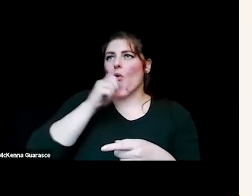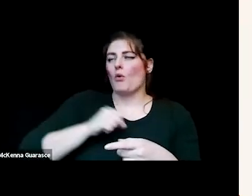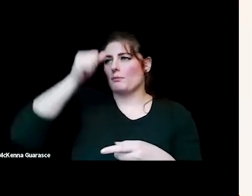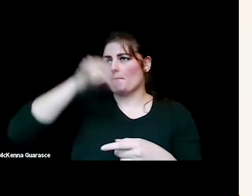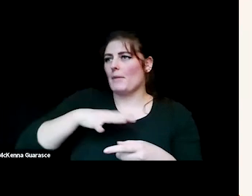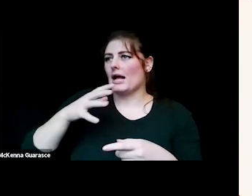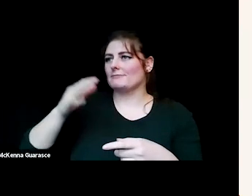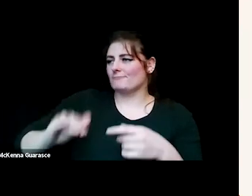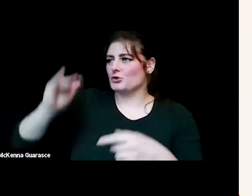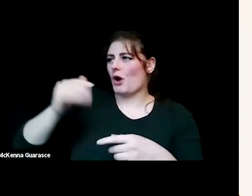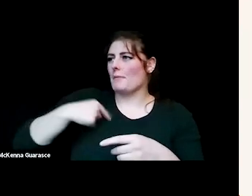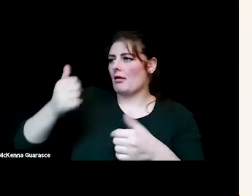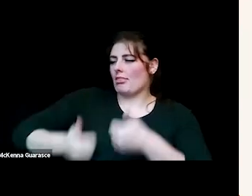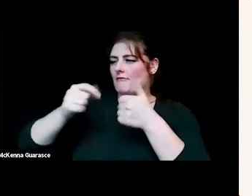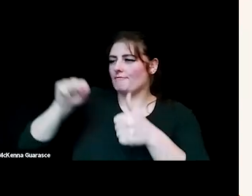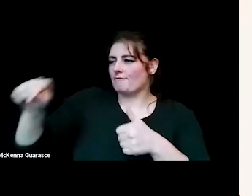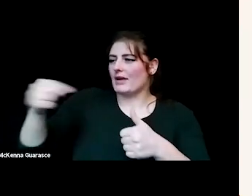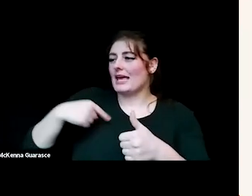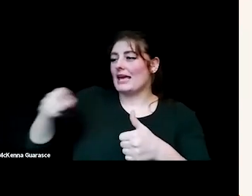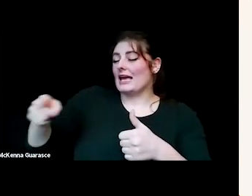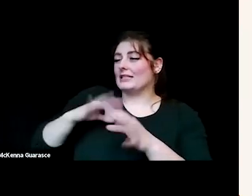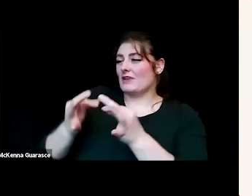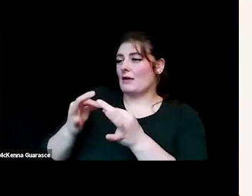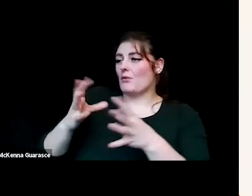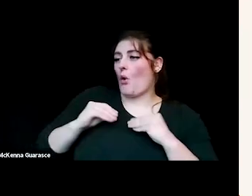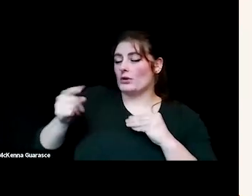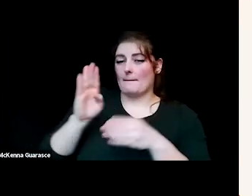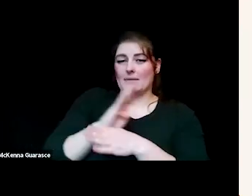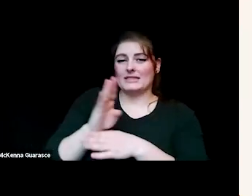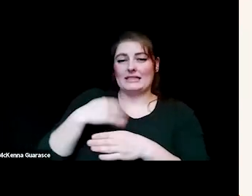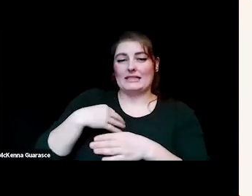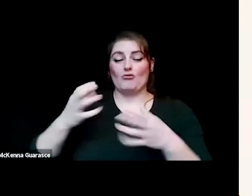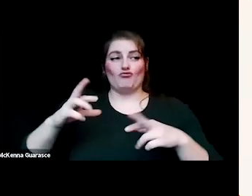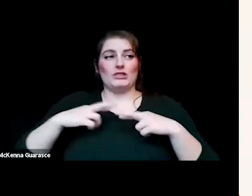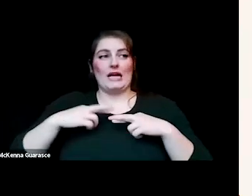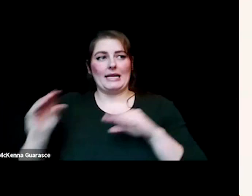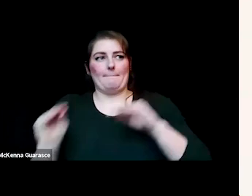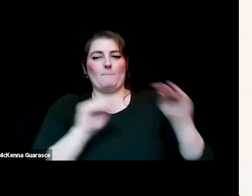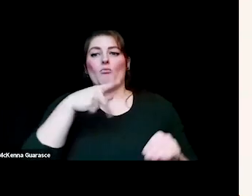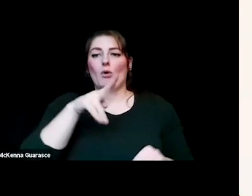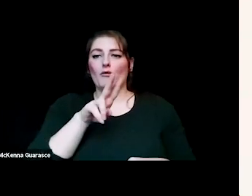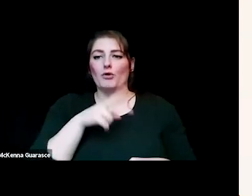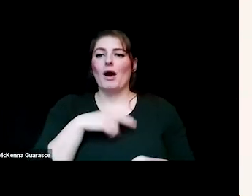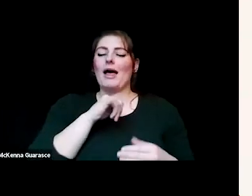él y su familia tenían un negocio. Cuando se jubiló, se mudó a Parkview. Esa era mi visión de Parkview